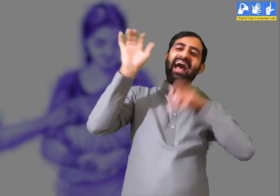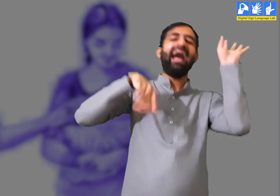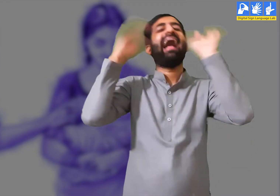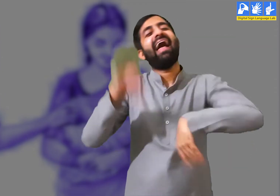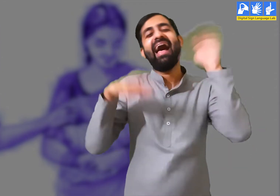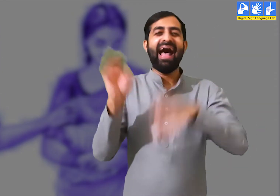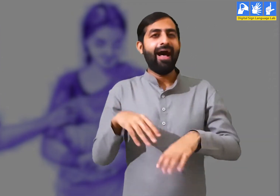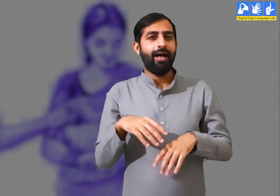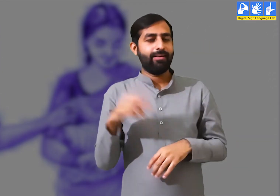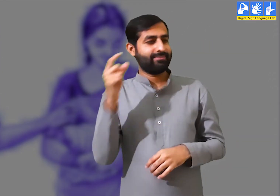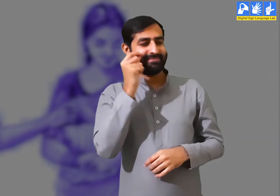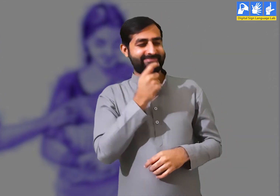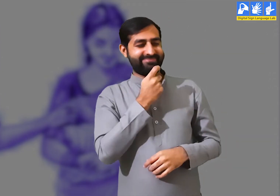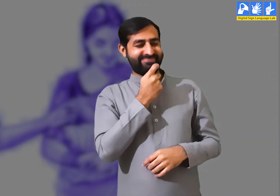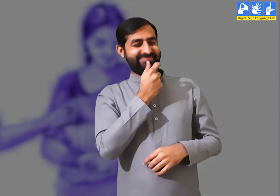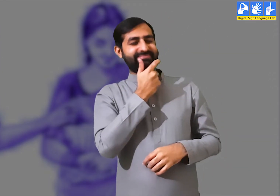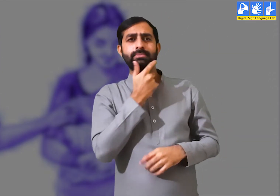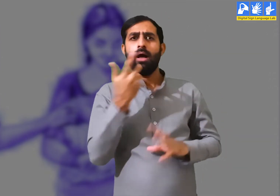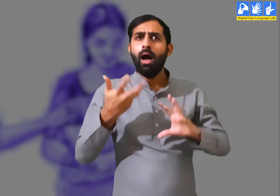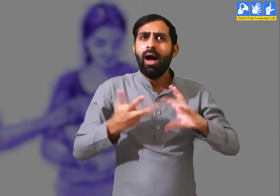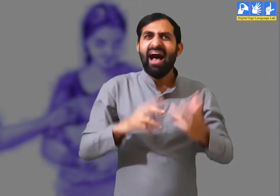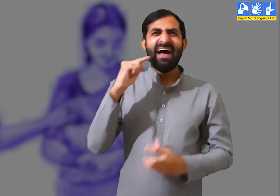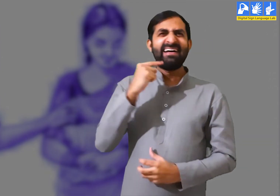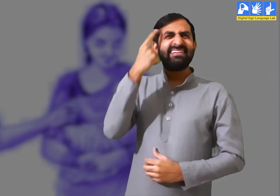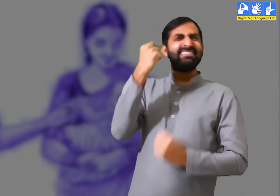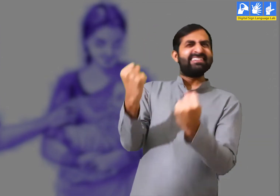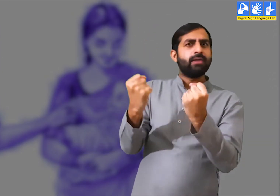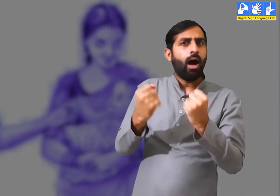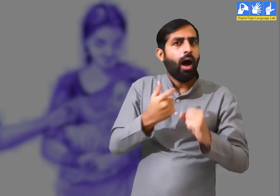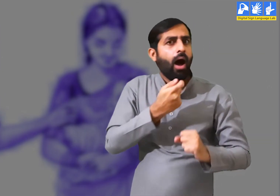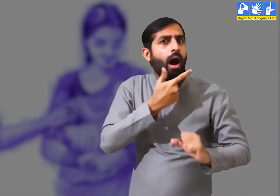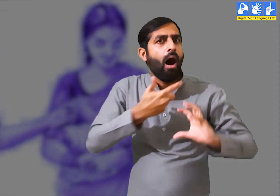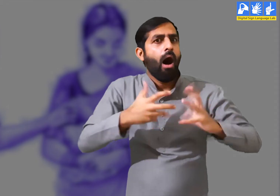यदि हम शिशु को लाते हैं तो शिशु की हंसी से उनका पत्थर दिल भी पिघल जाता हैं।